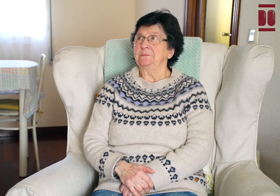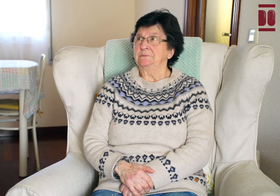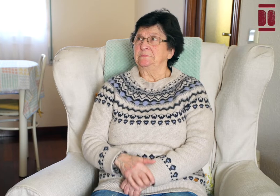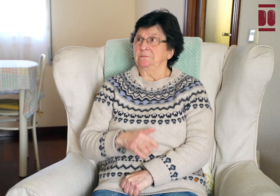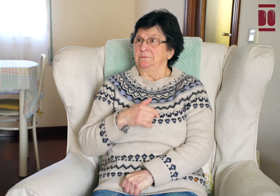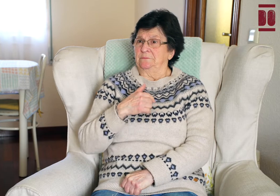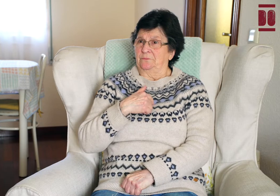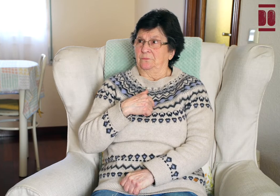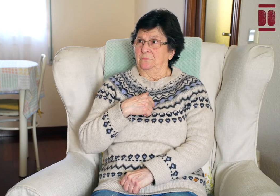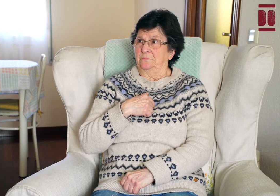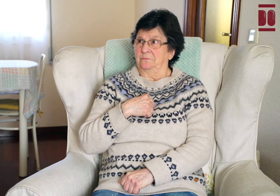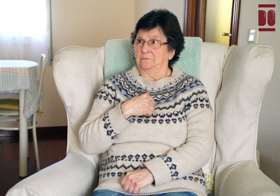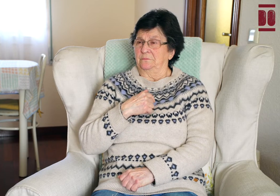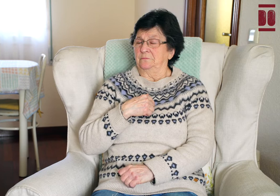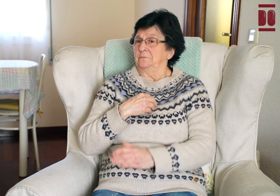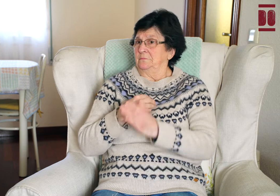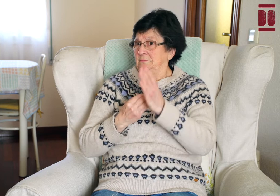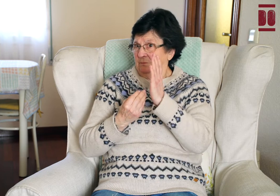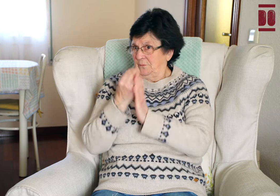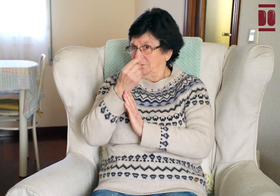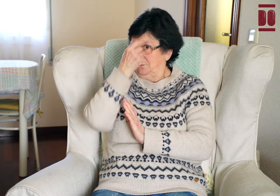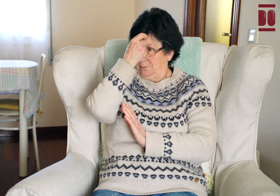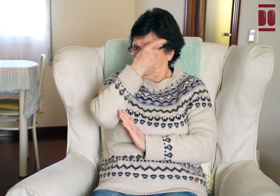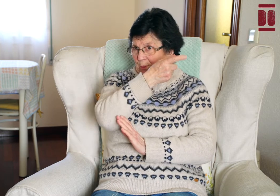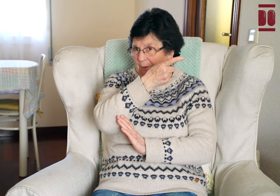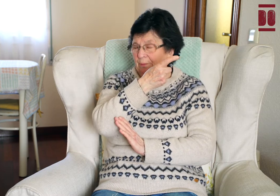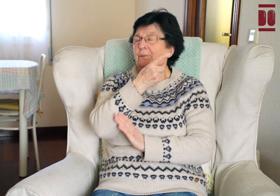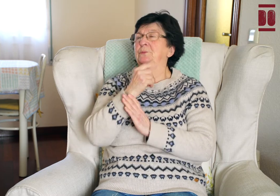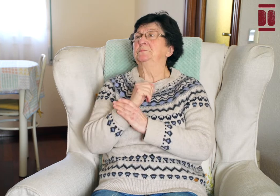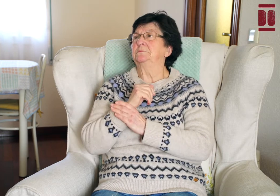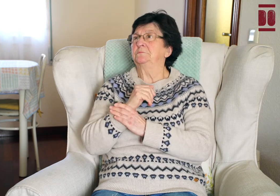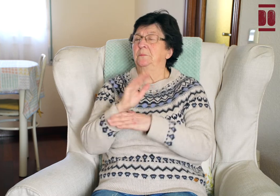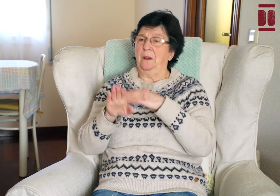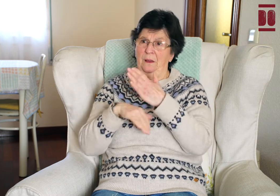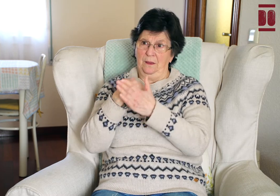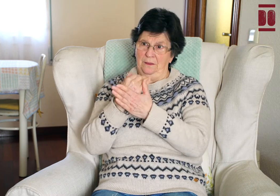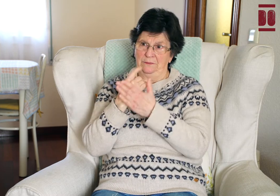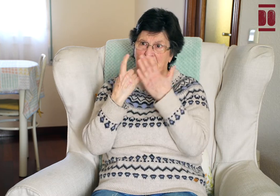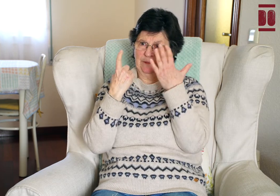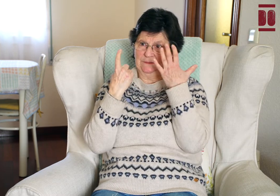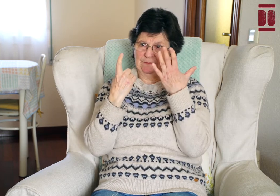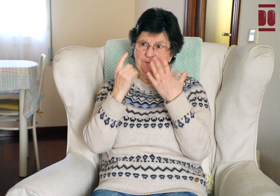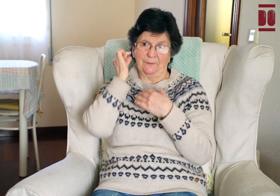Umm, yo nací en el pueblo y estuve allí hasta los 6 años.